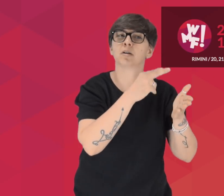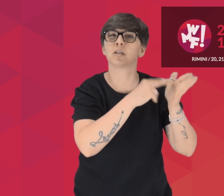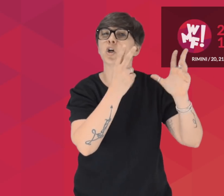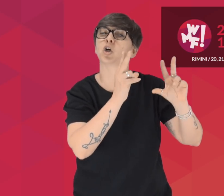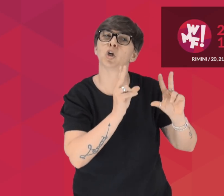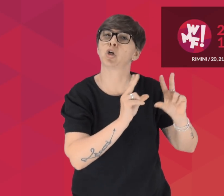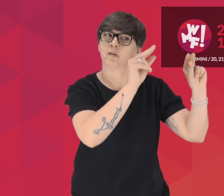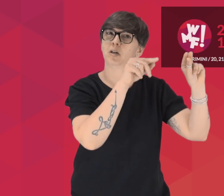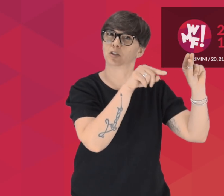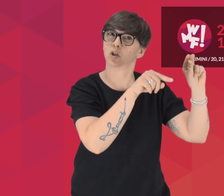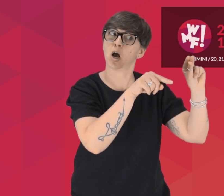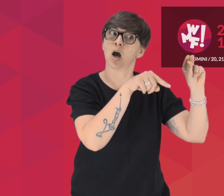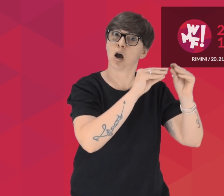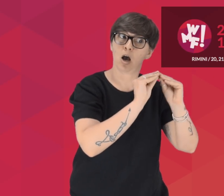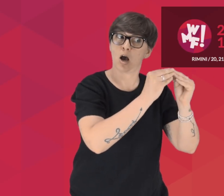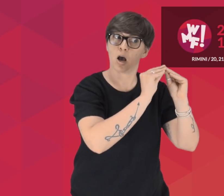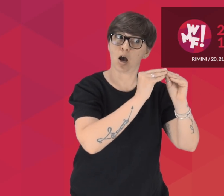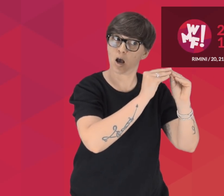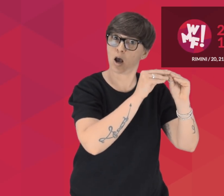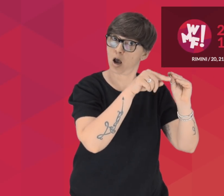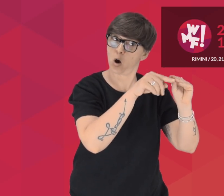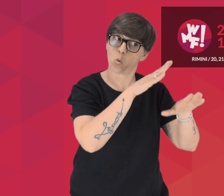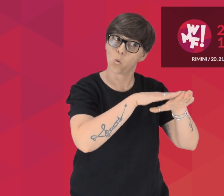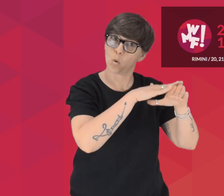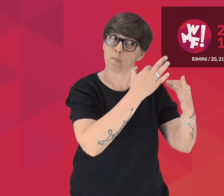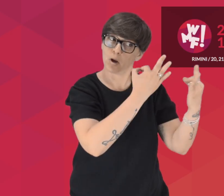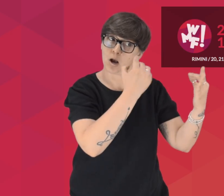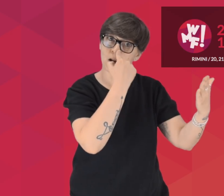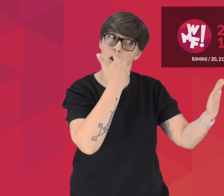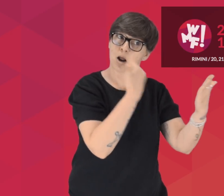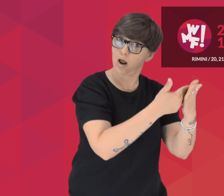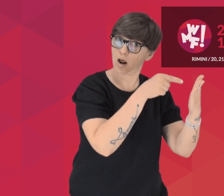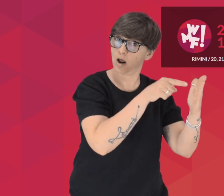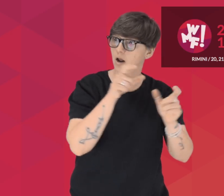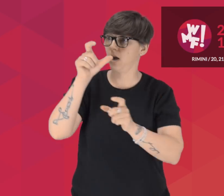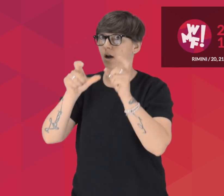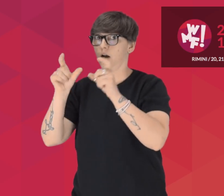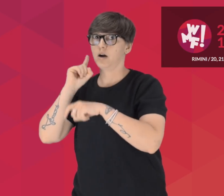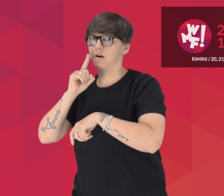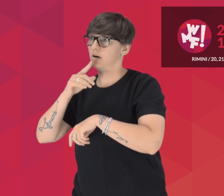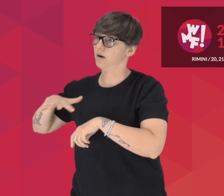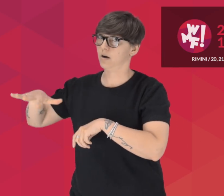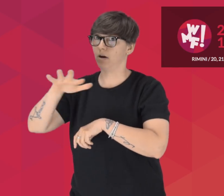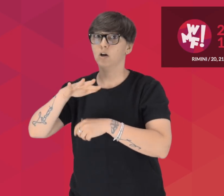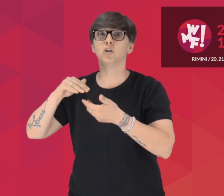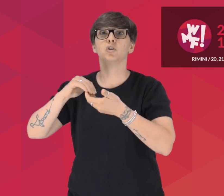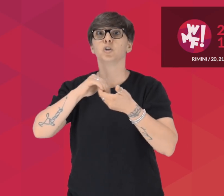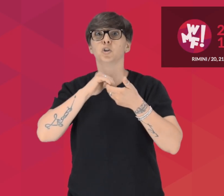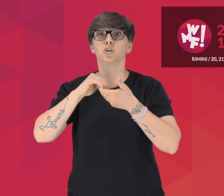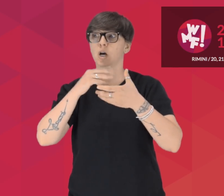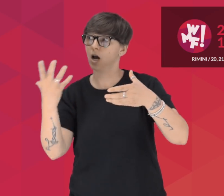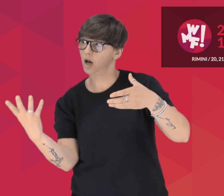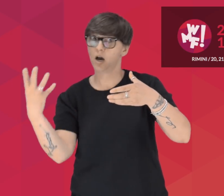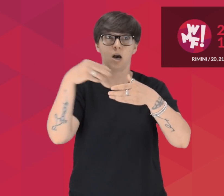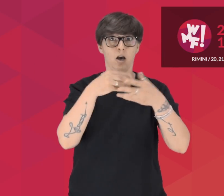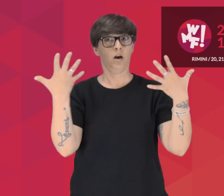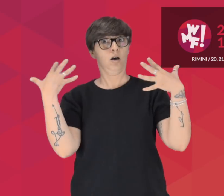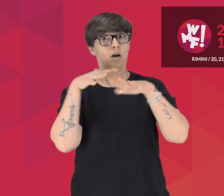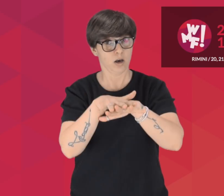essere fondamentali per l’inclusione sociale delle persone sorde.